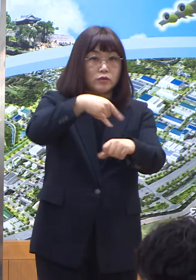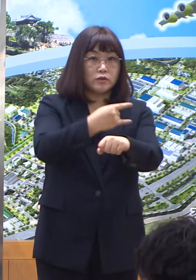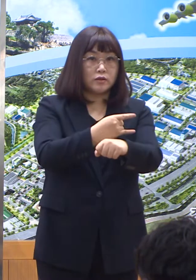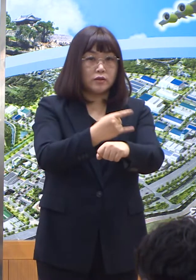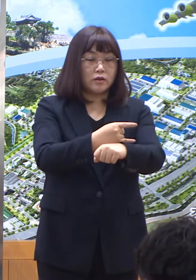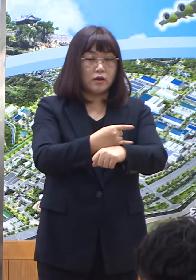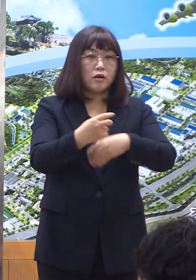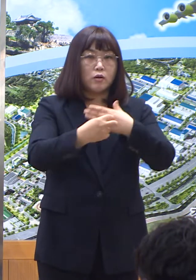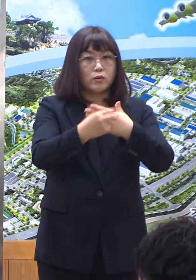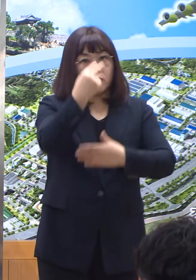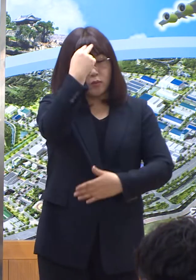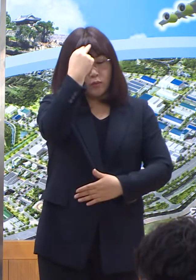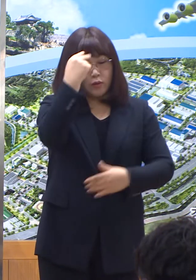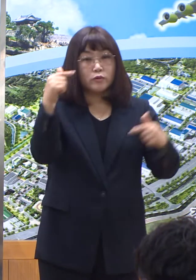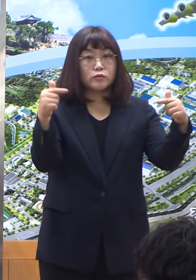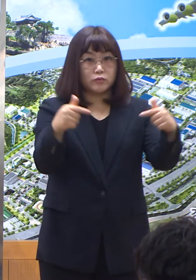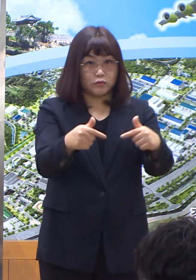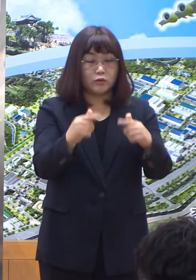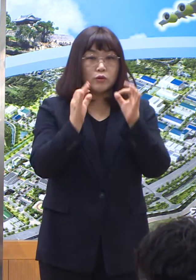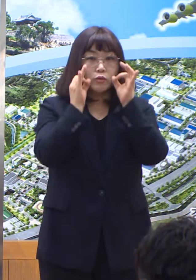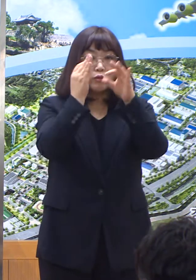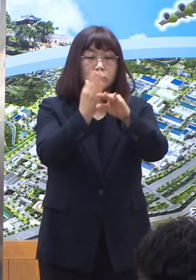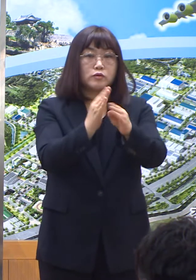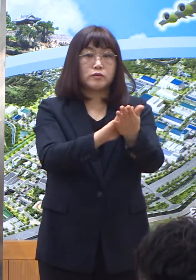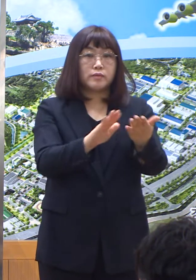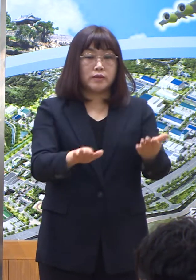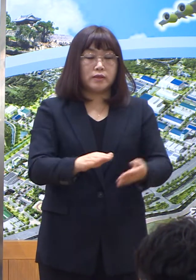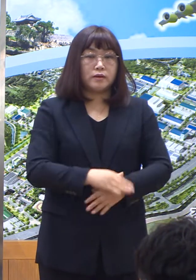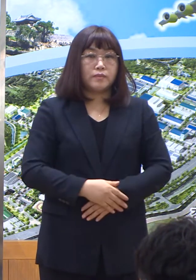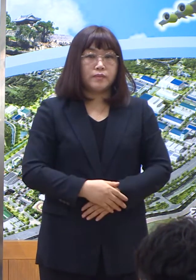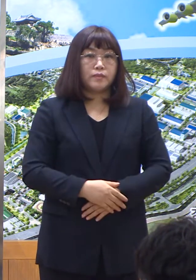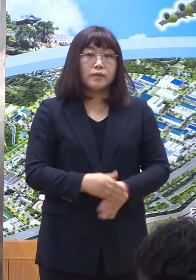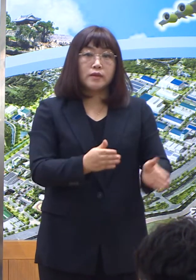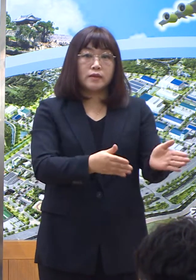다음은 코로나19 확산방지 추진 상황입니다.